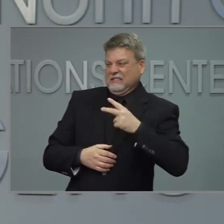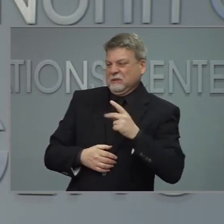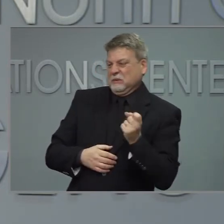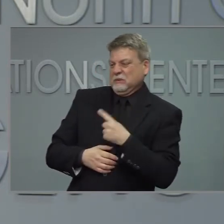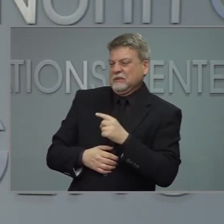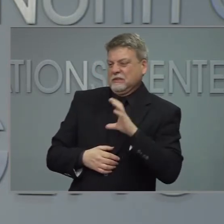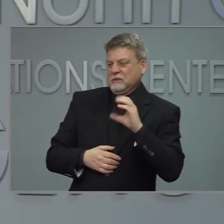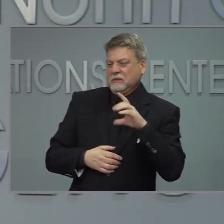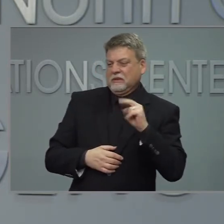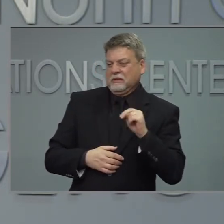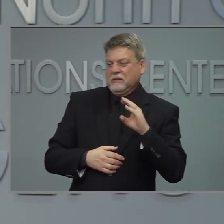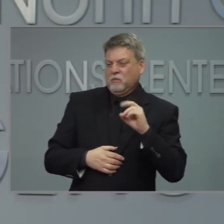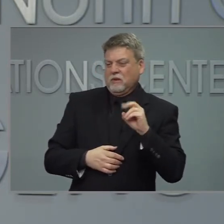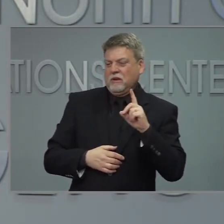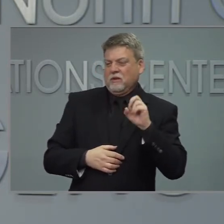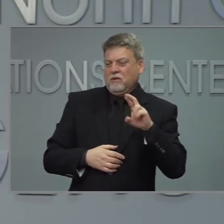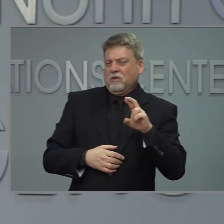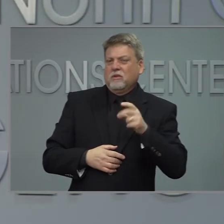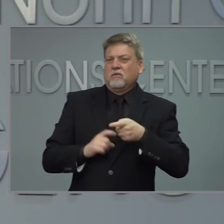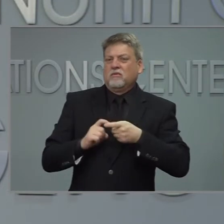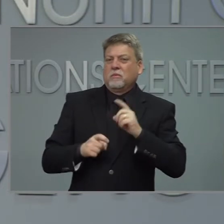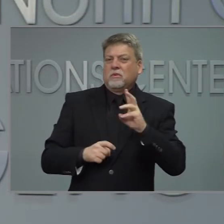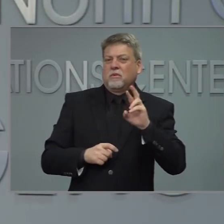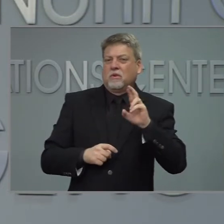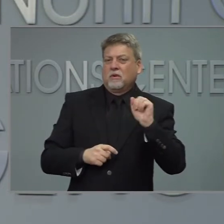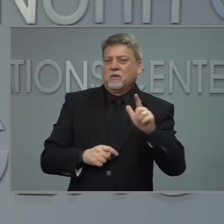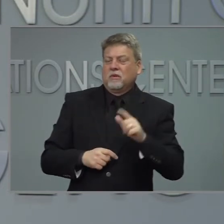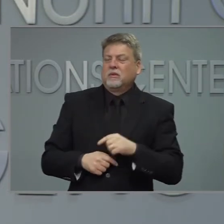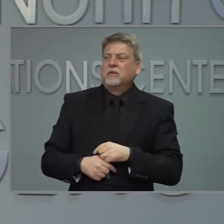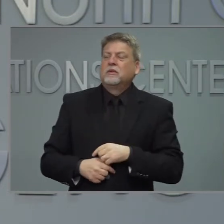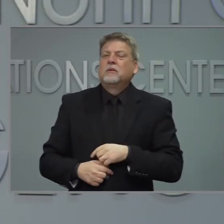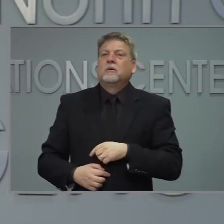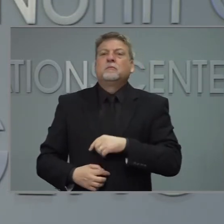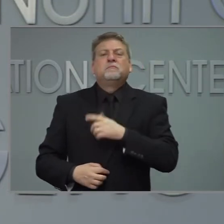Tenemos una de seguimiento con la empleada los New Haven quien.